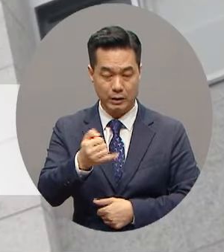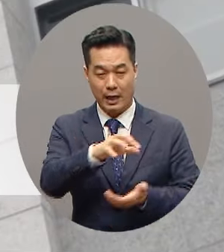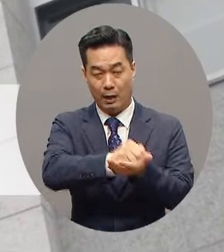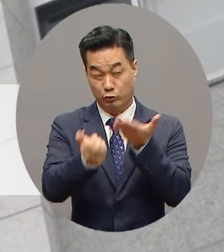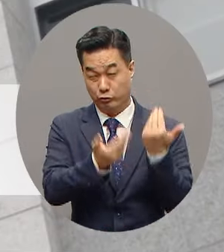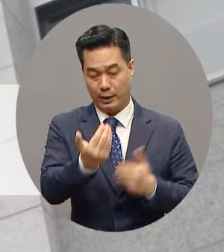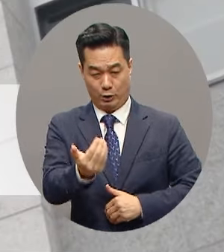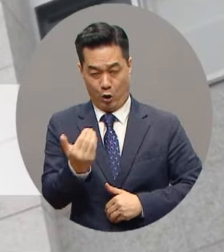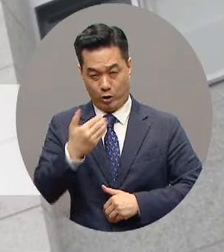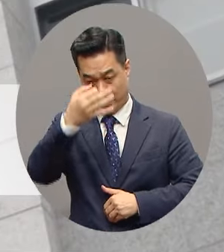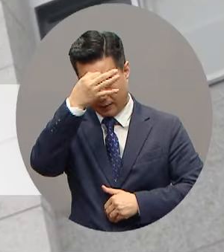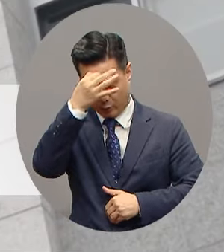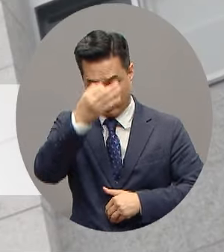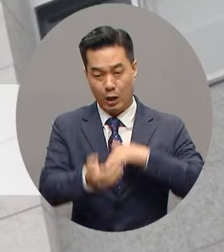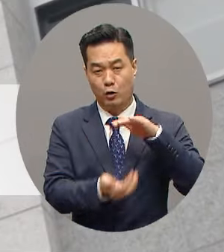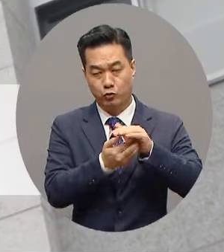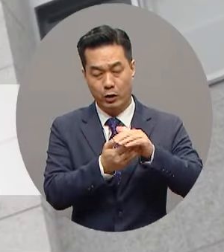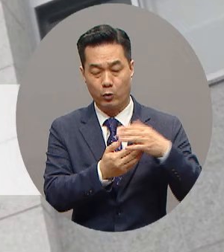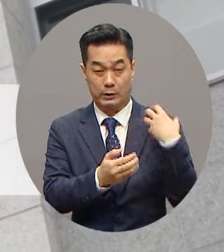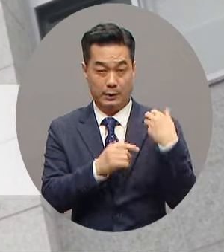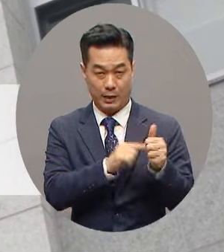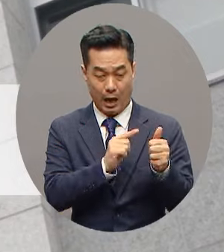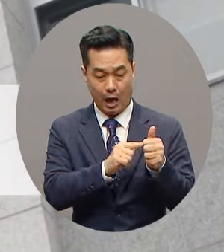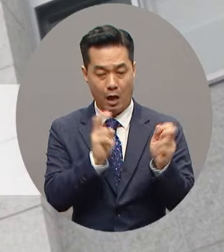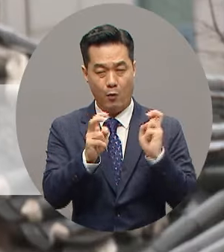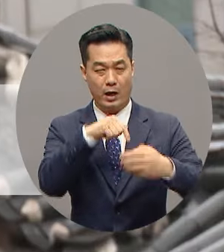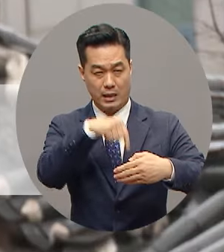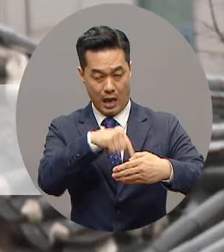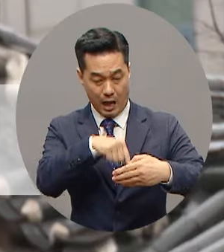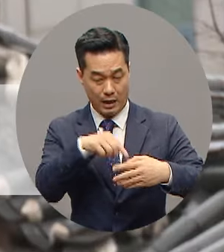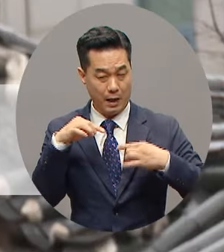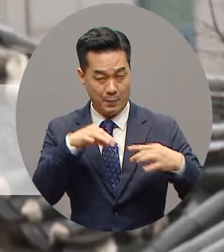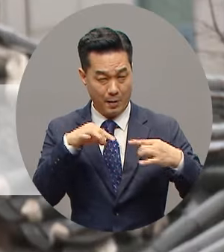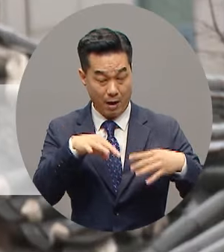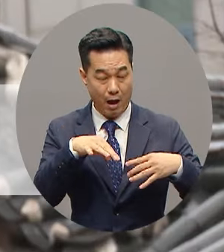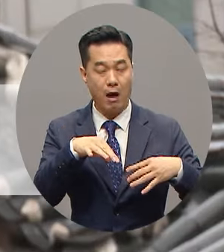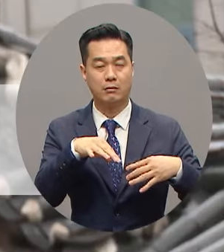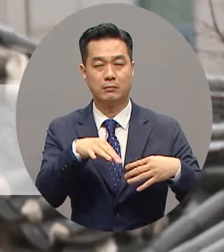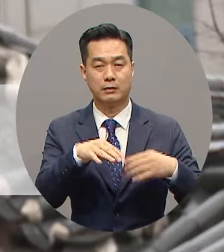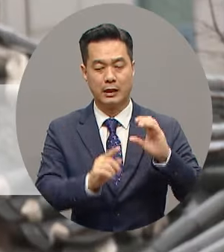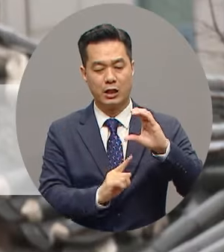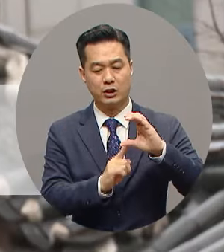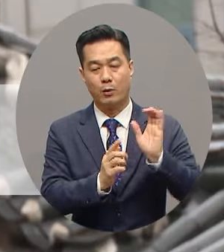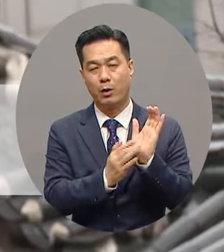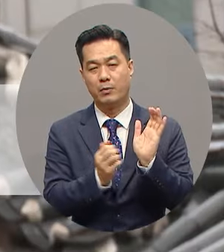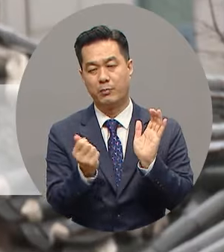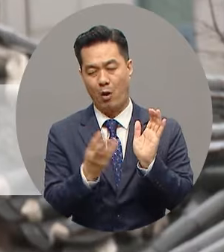경찰은 메디스태프 압수수색이 진행되기 전기술직 직원이 최고기술책임자에게